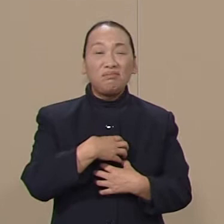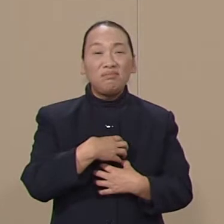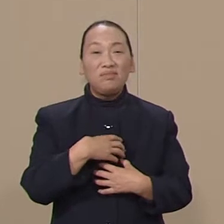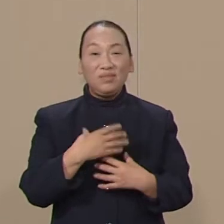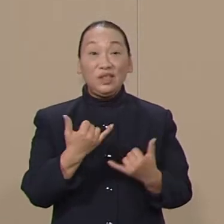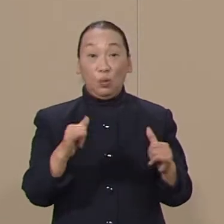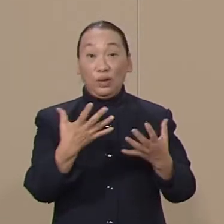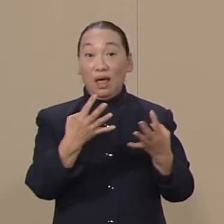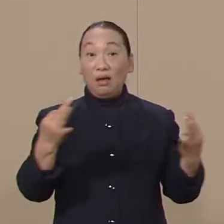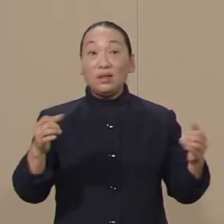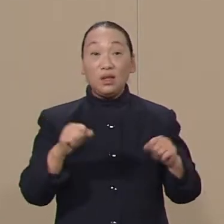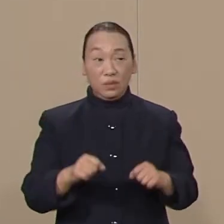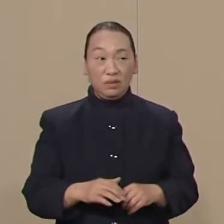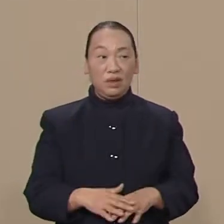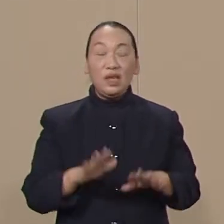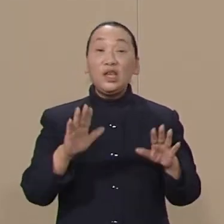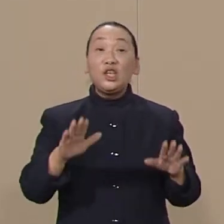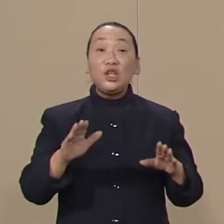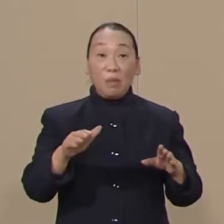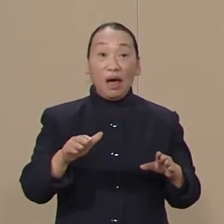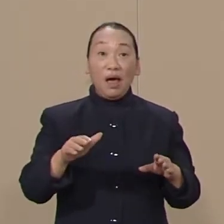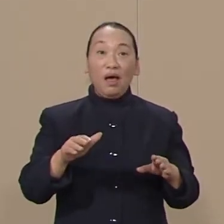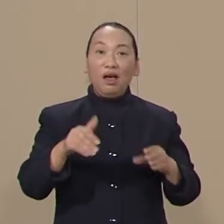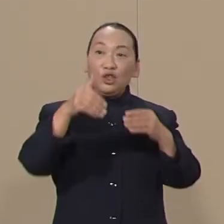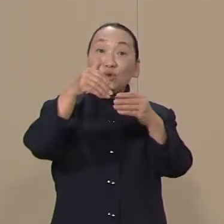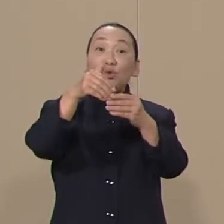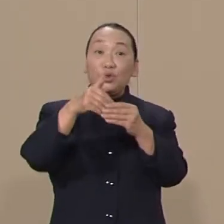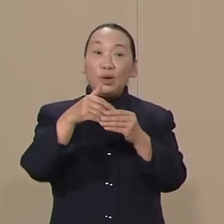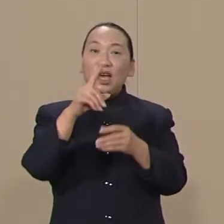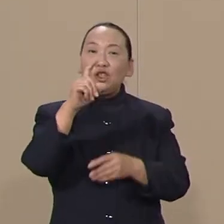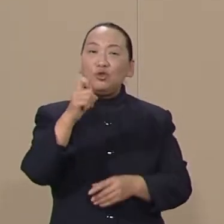佐高さん 賃金はご存じ 13年間下がり続け